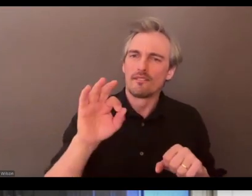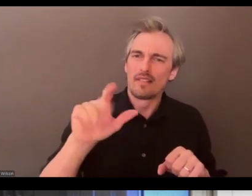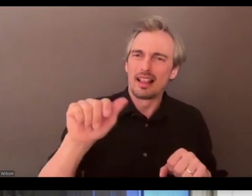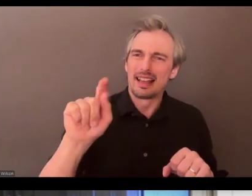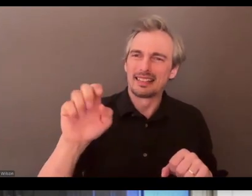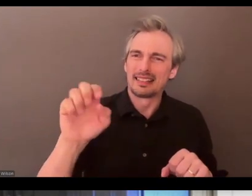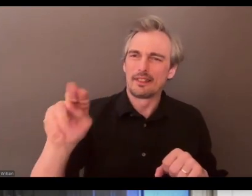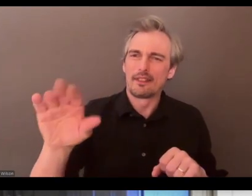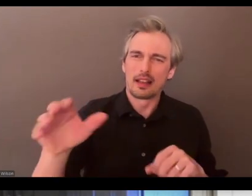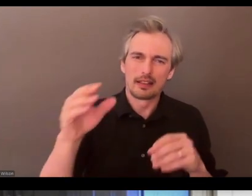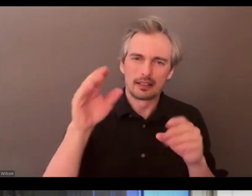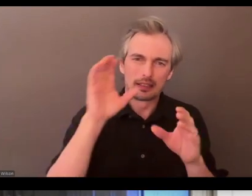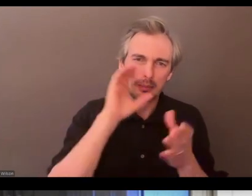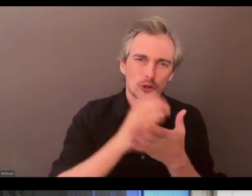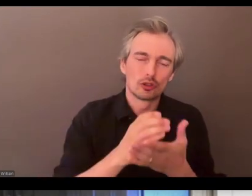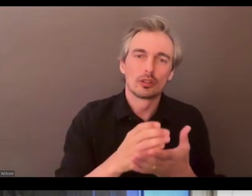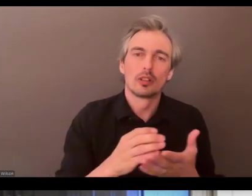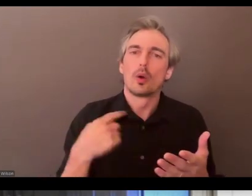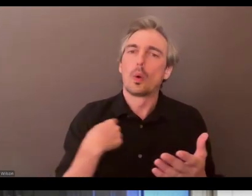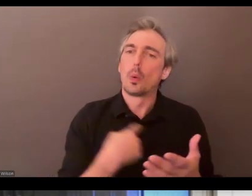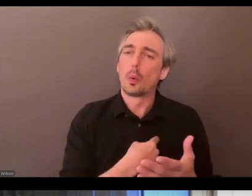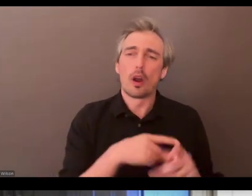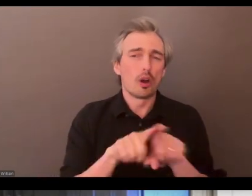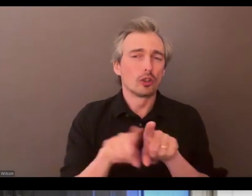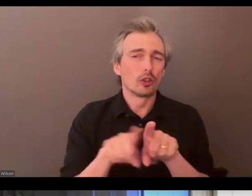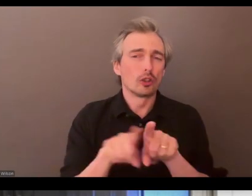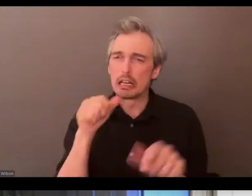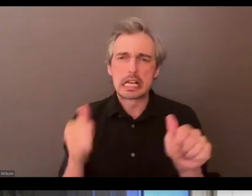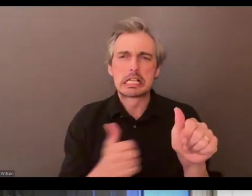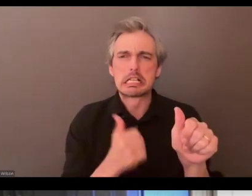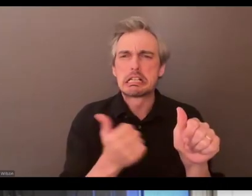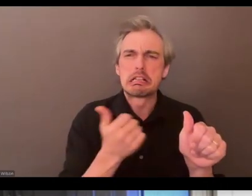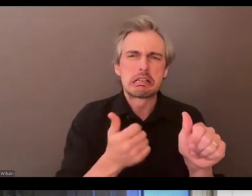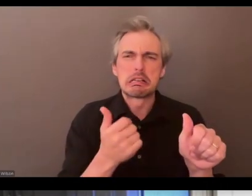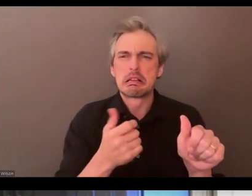誰かを非難するのではなく、ただより良い方法を示しているだけです。